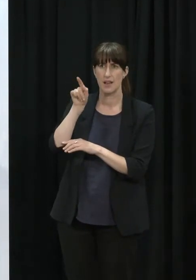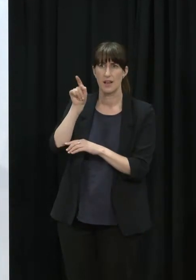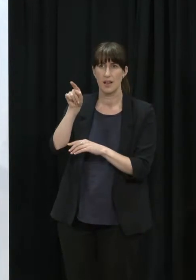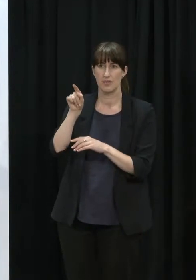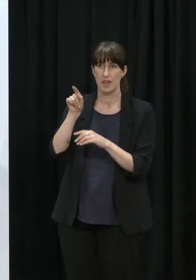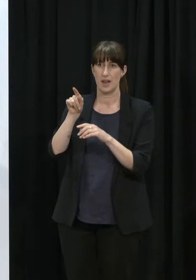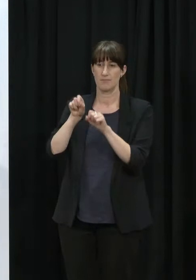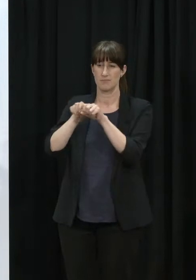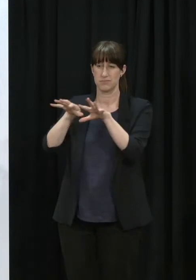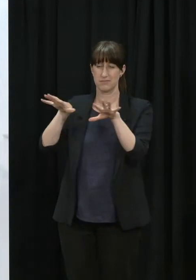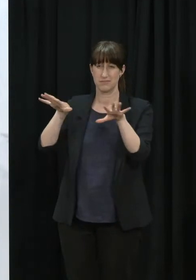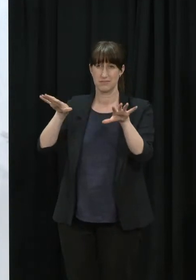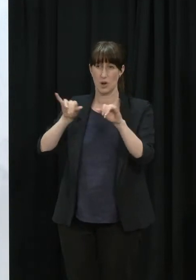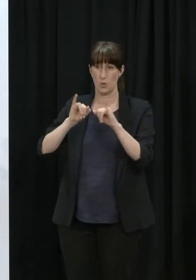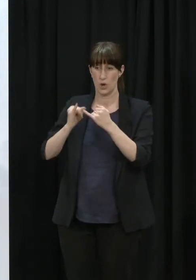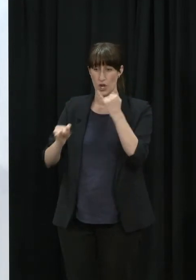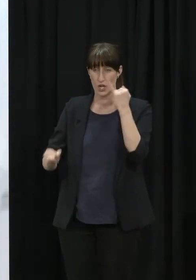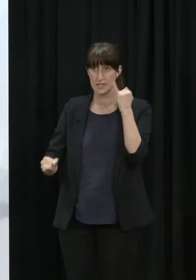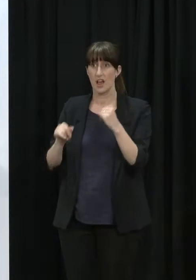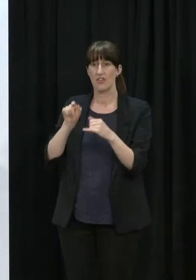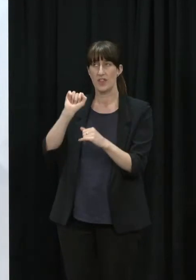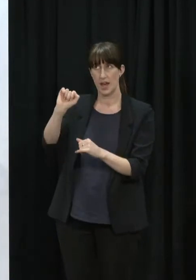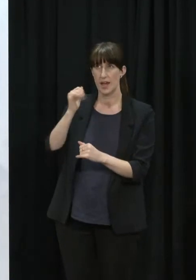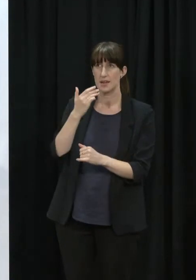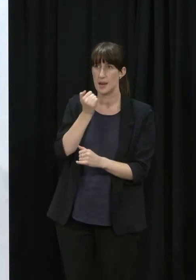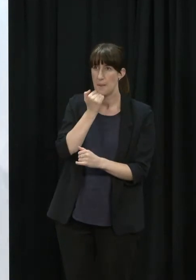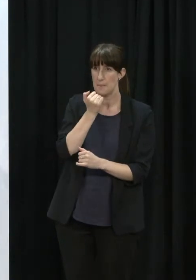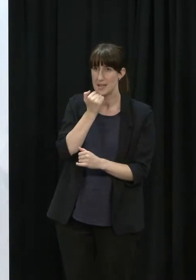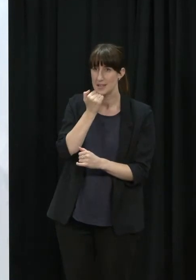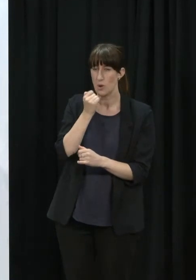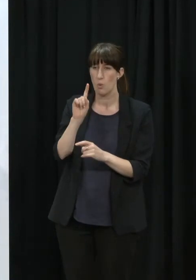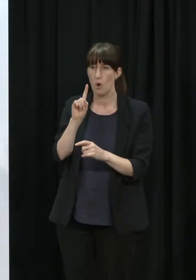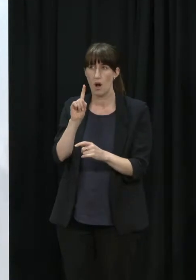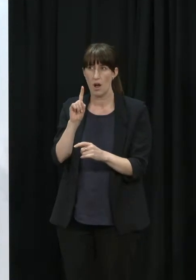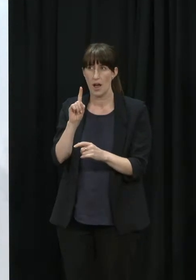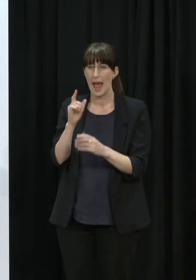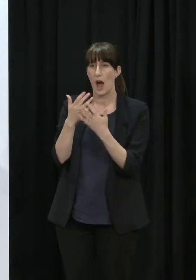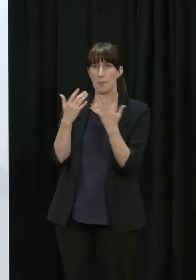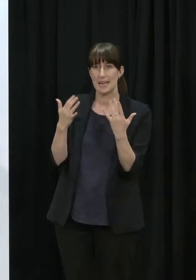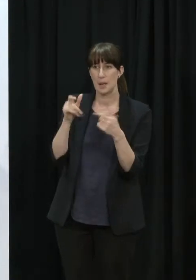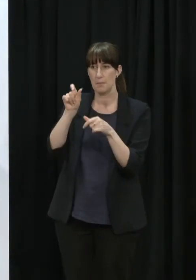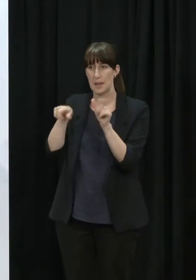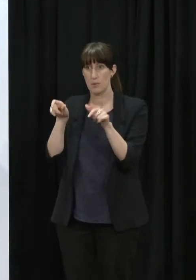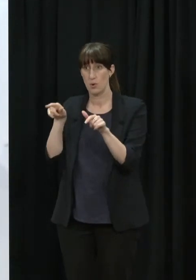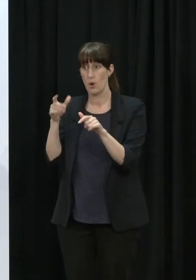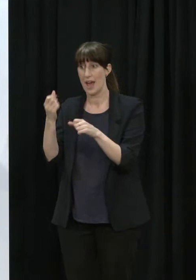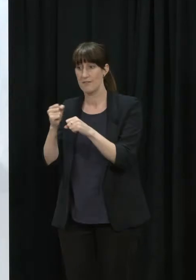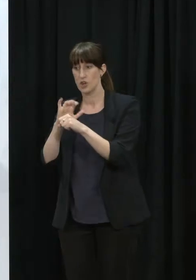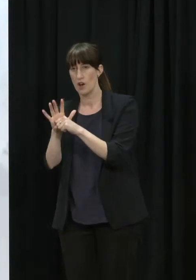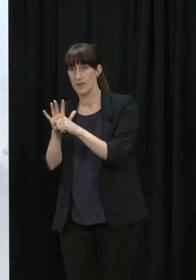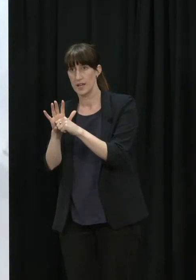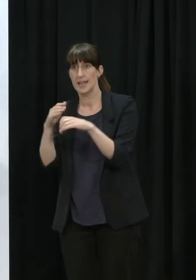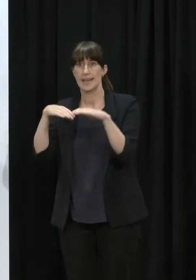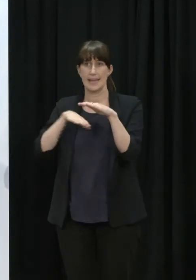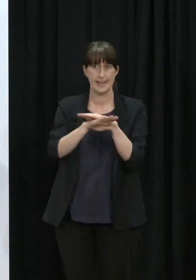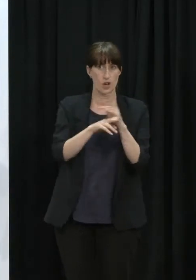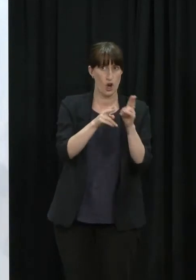Ko tetahi o nga mea ka mohio tatou mo te wa e haere mai ana.